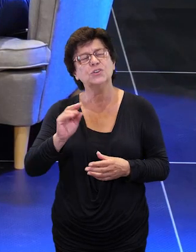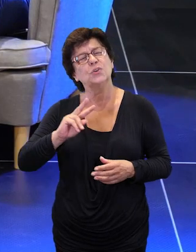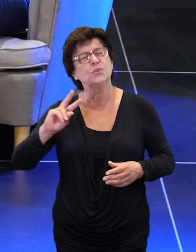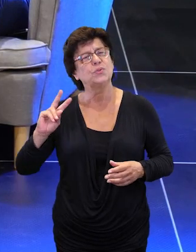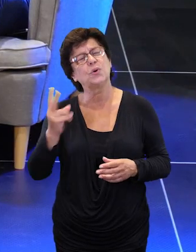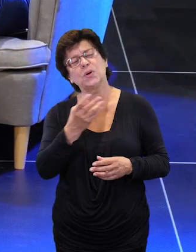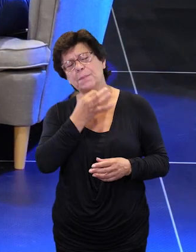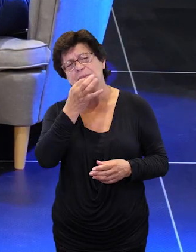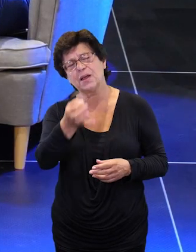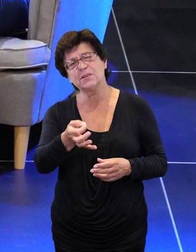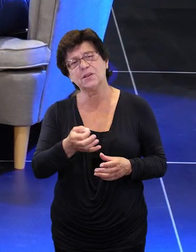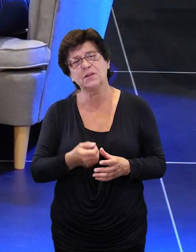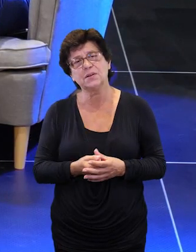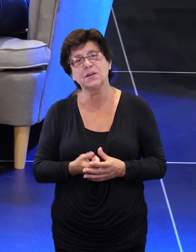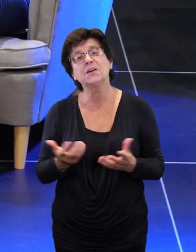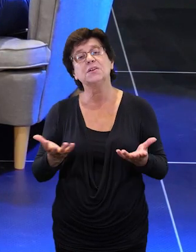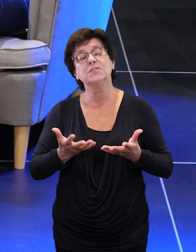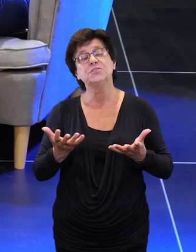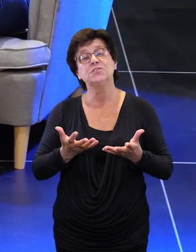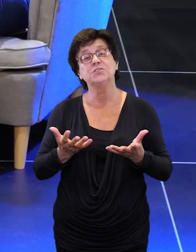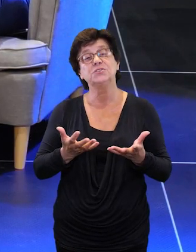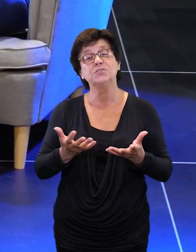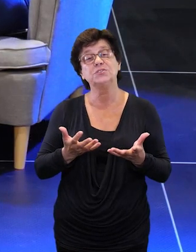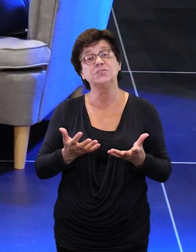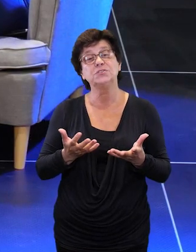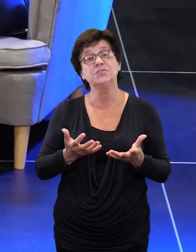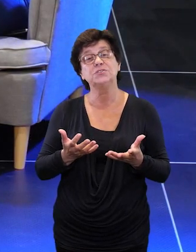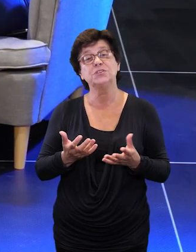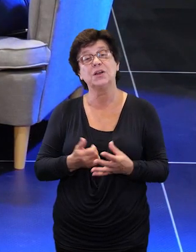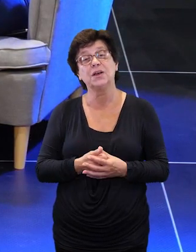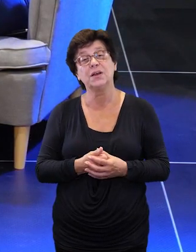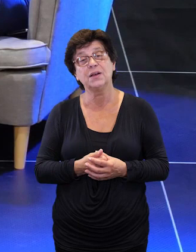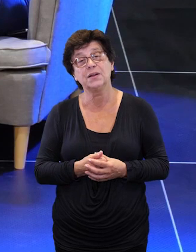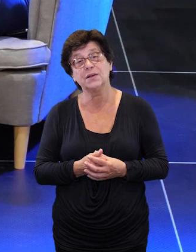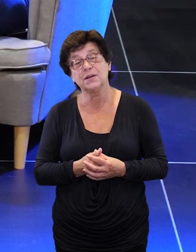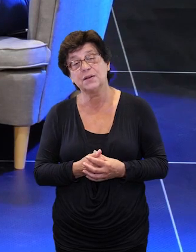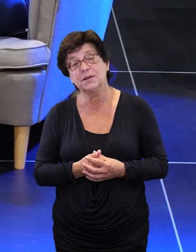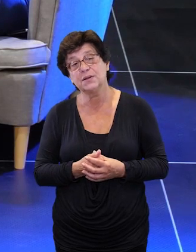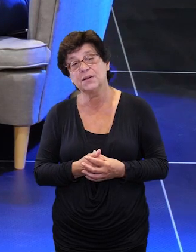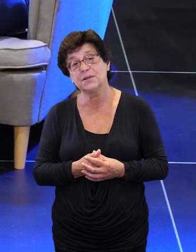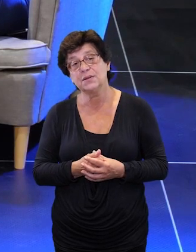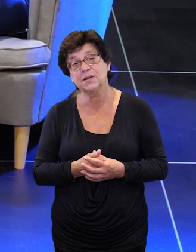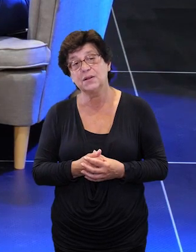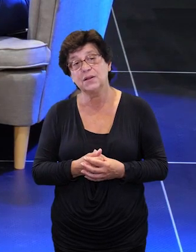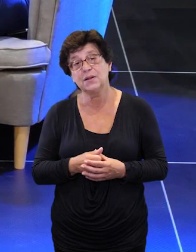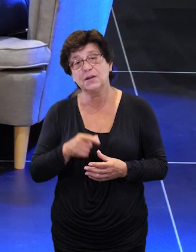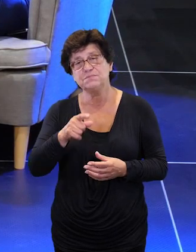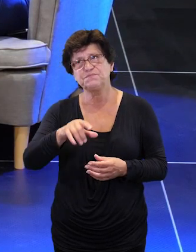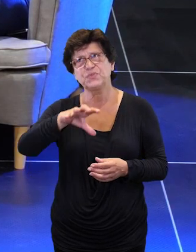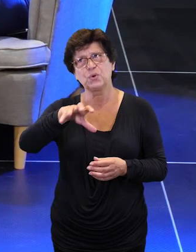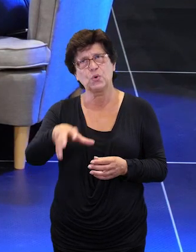gdzie pytałam o to, czy państwo jako grupa zawodowa